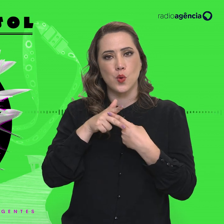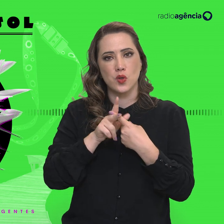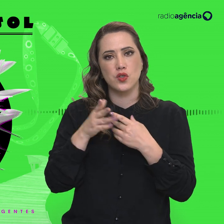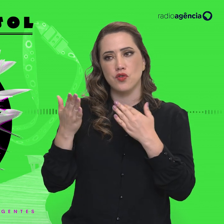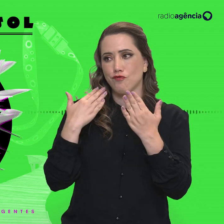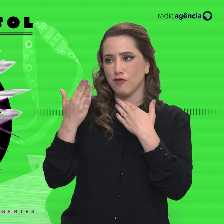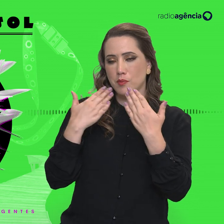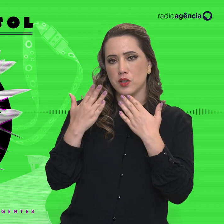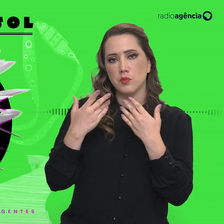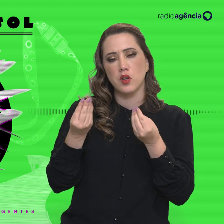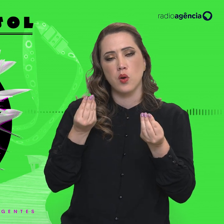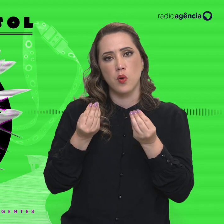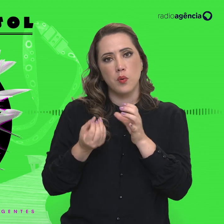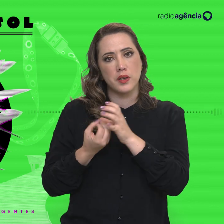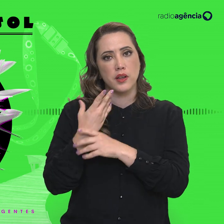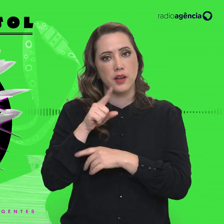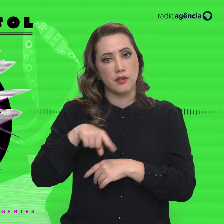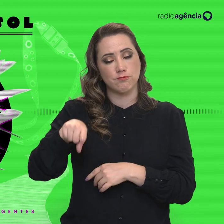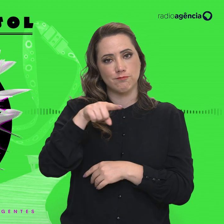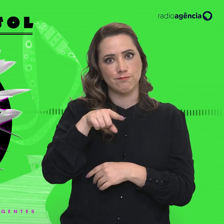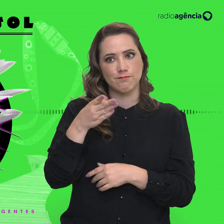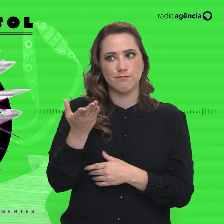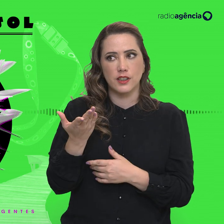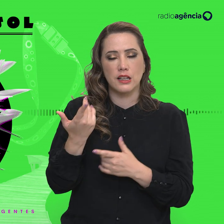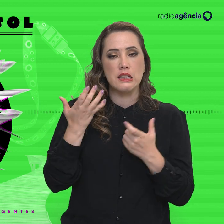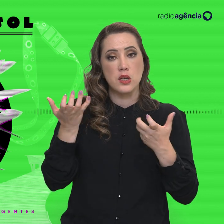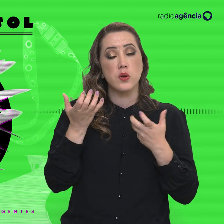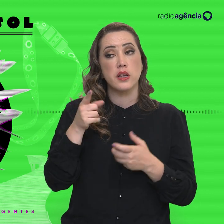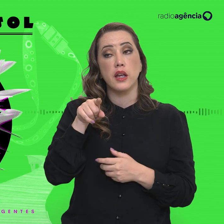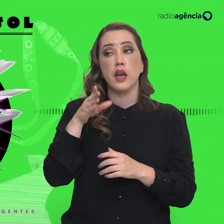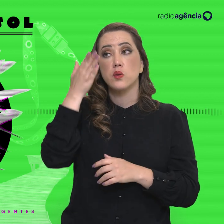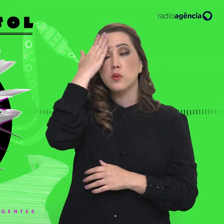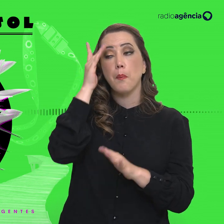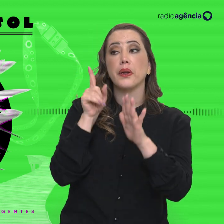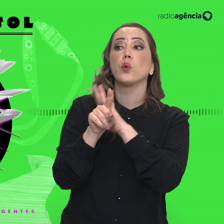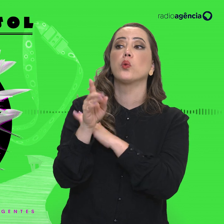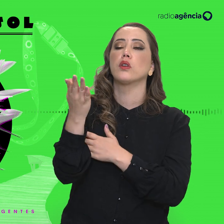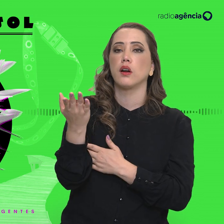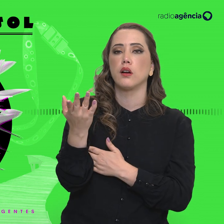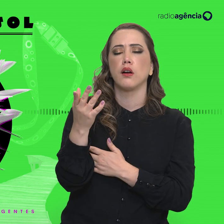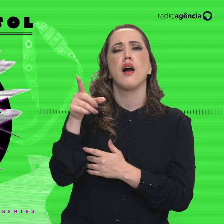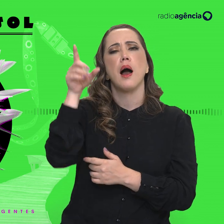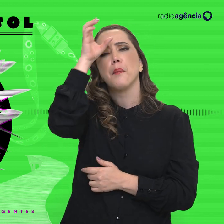sobre como é que foi produzir isso tudo? [pneus freando bruscamente] 🎶 [Patrícia] Eu queria saber de você. O que você aprendeu com essa temporada toda?